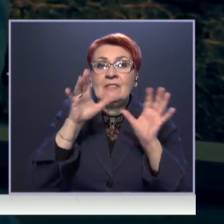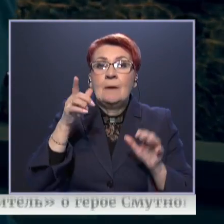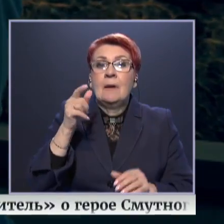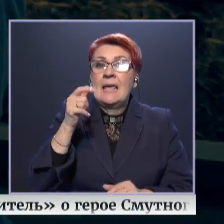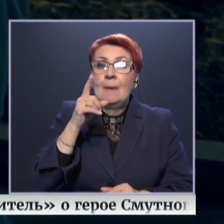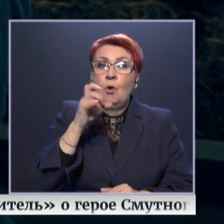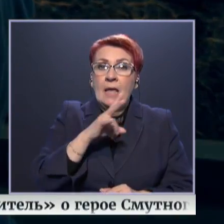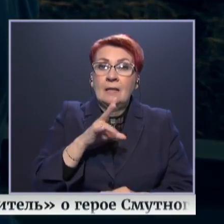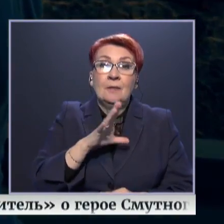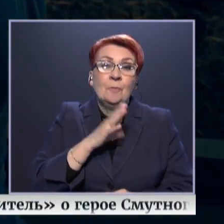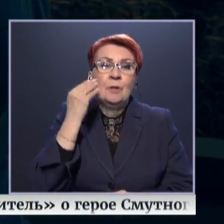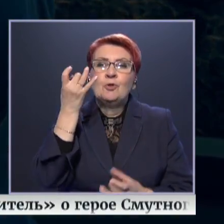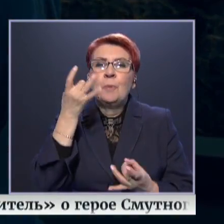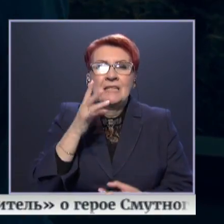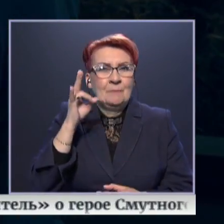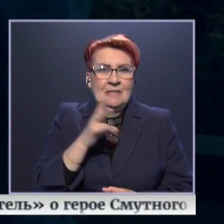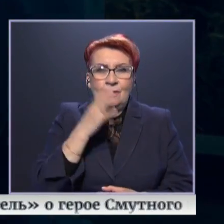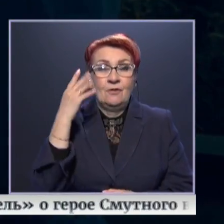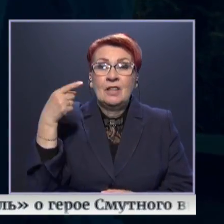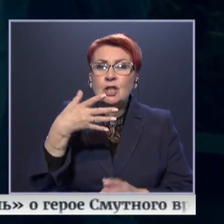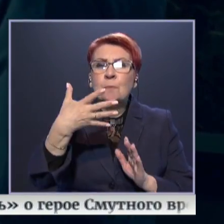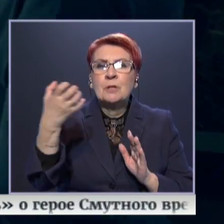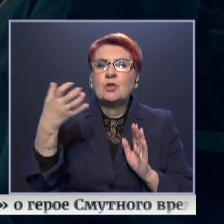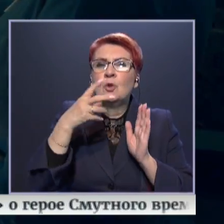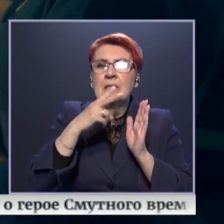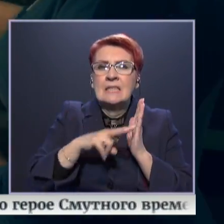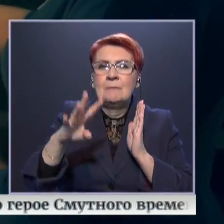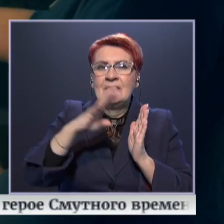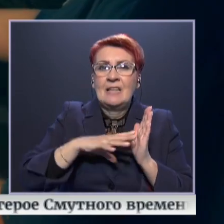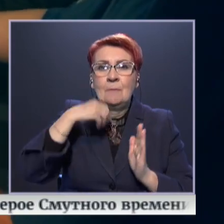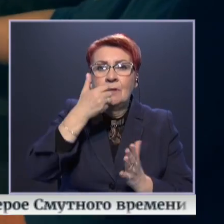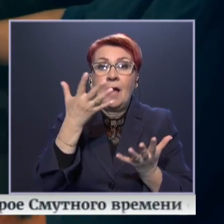еще простым священником в 1579 году обрел икону Божией